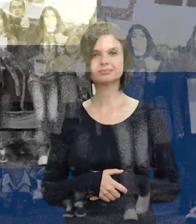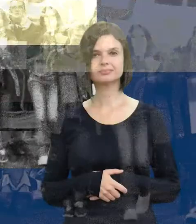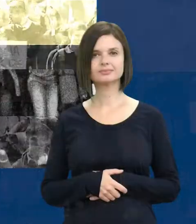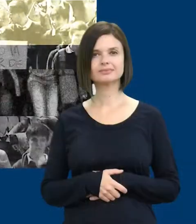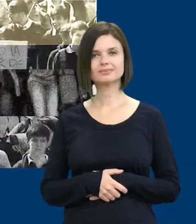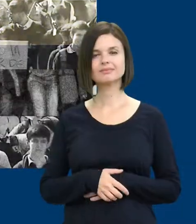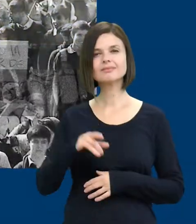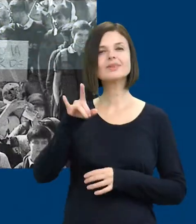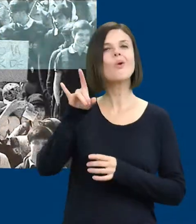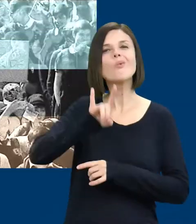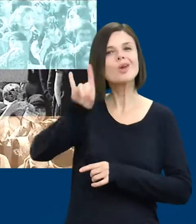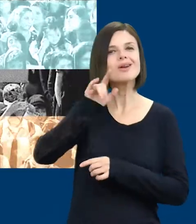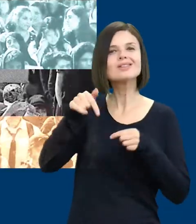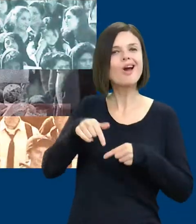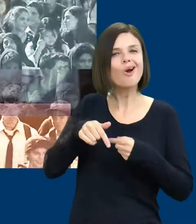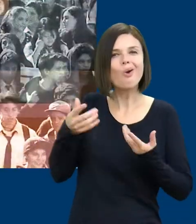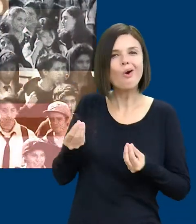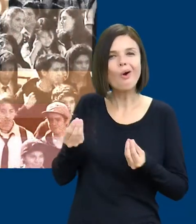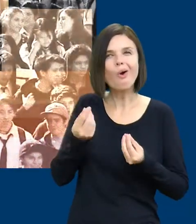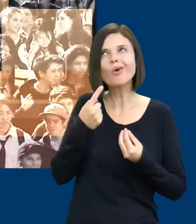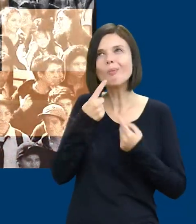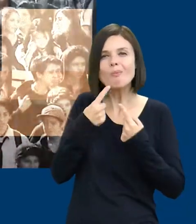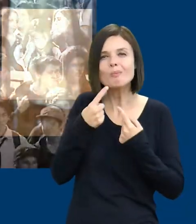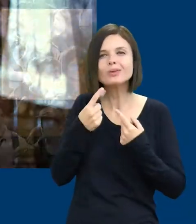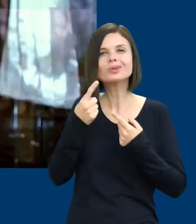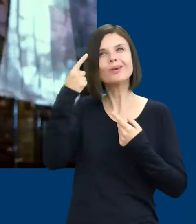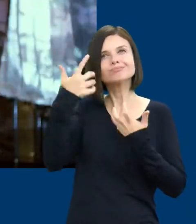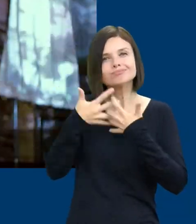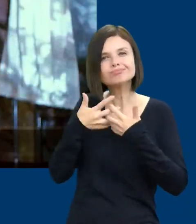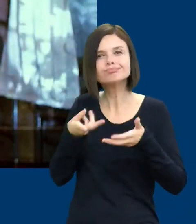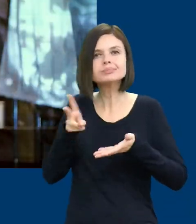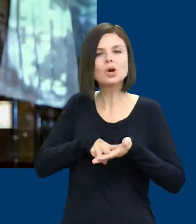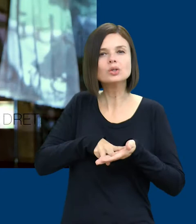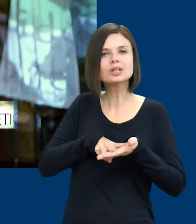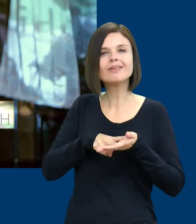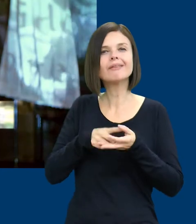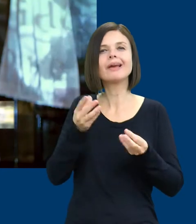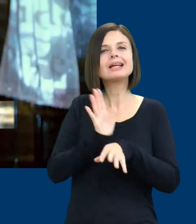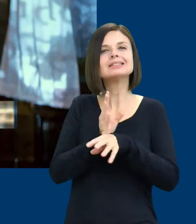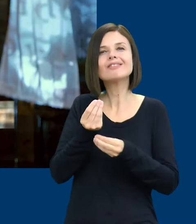La universidad hoy se tiene que preguntar y revisar esto de los saberes útiles o los